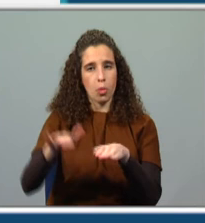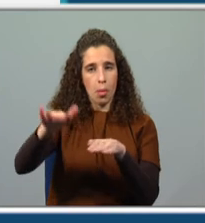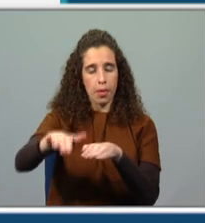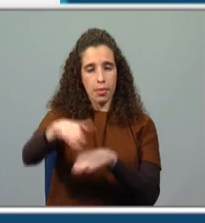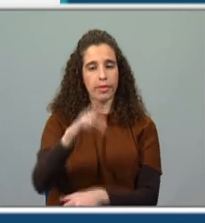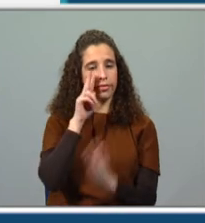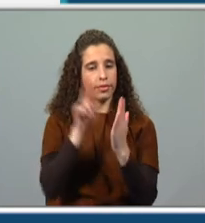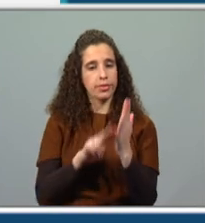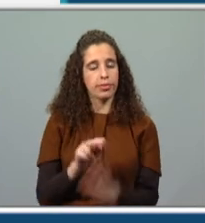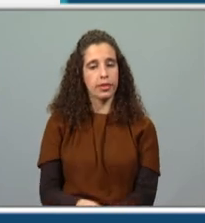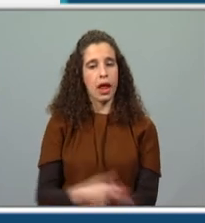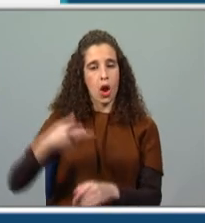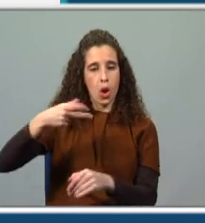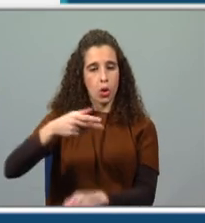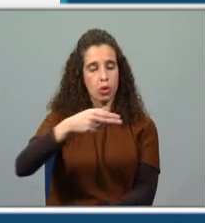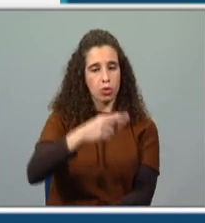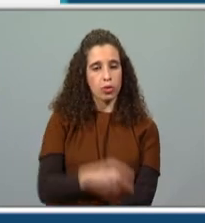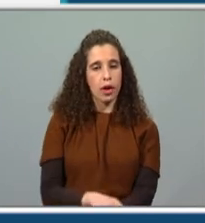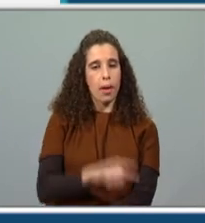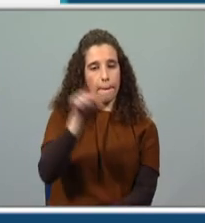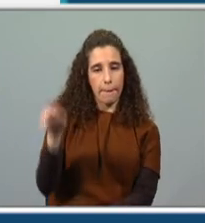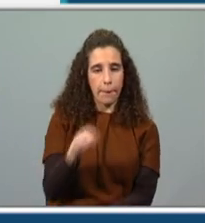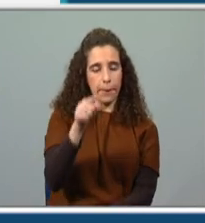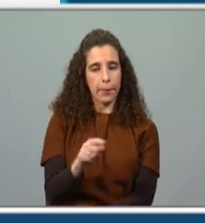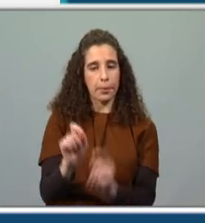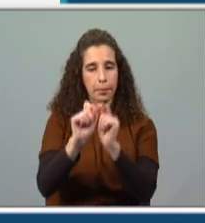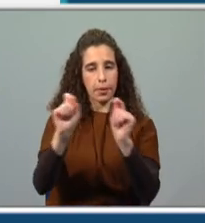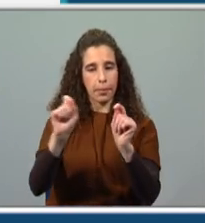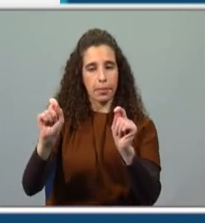lelos recortaram muitas outras 萊洛斯刪掉了許多其他人